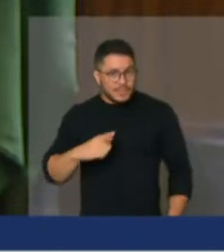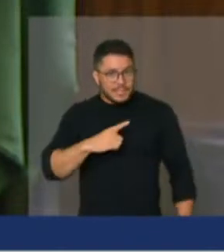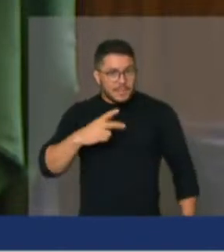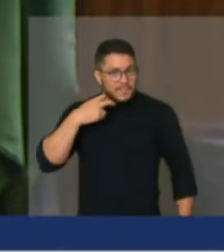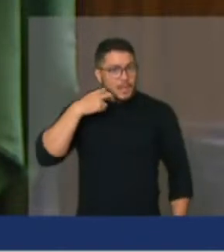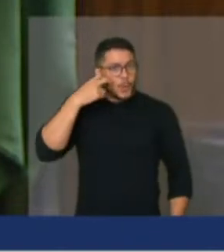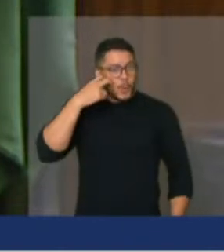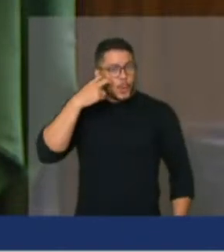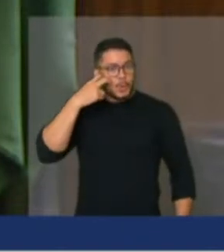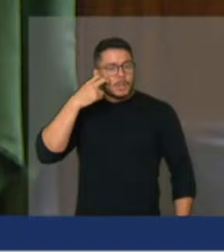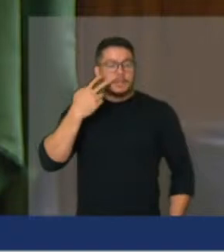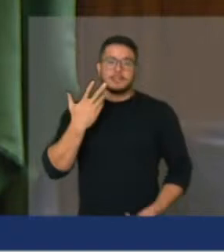DEMISSÃO, ELE PEDIRIA LOGO A RENÚNCIA, PORQUE ELE NÃO TEM